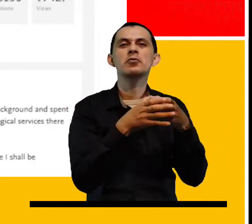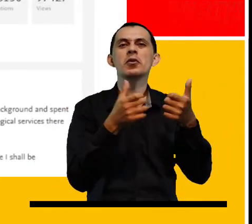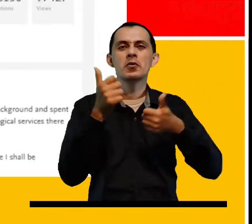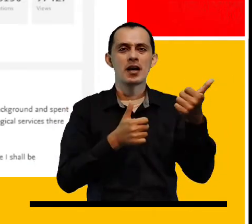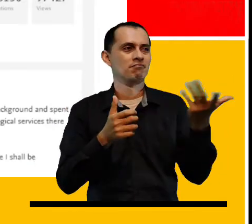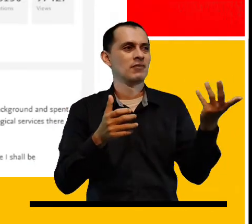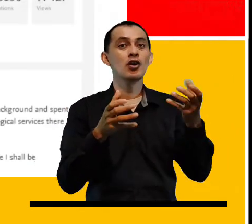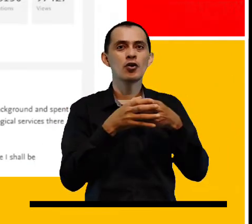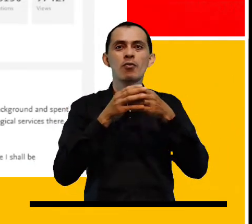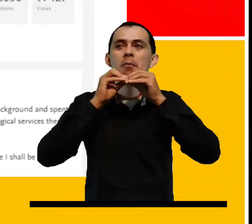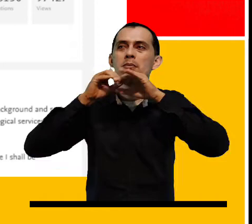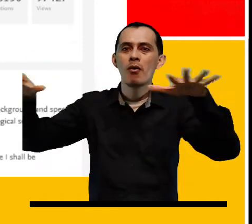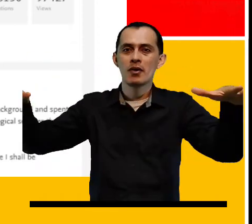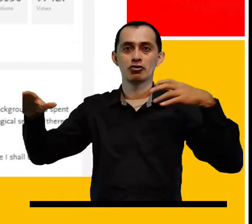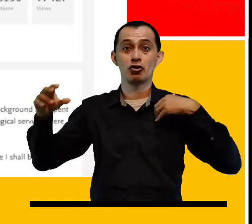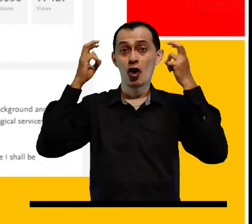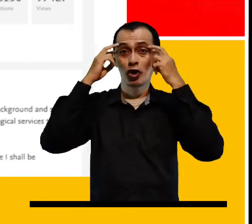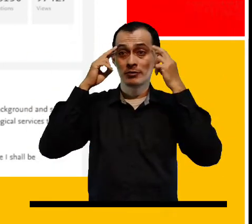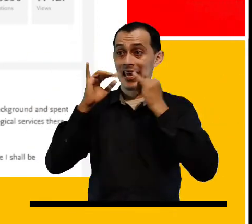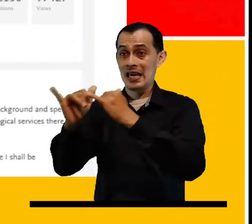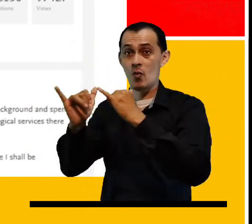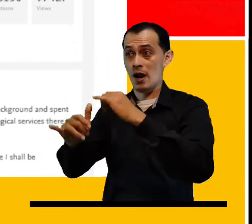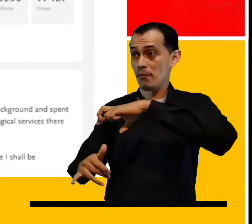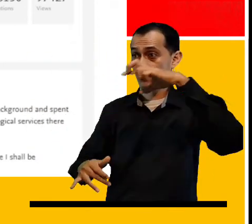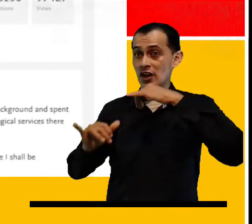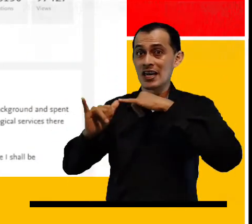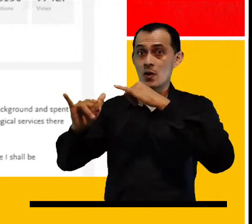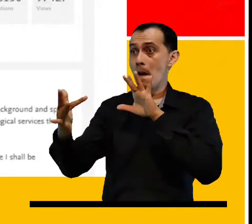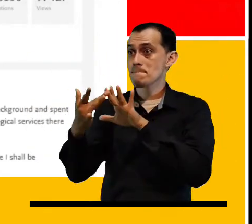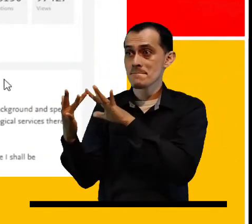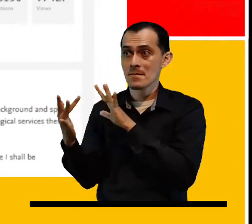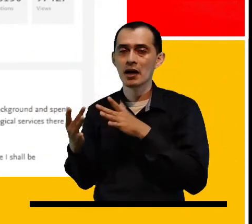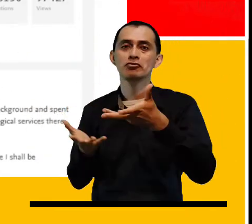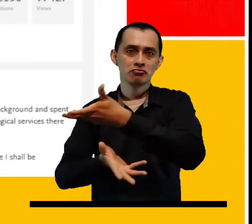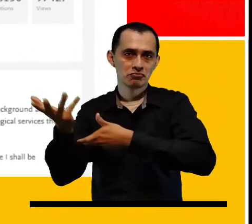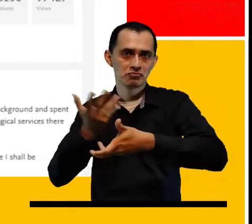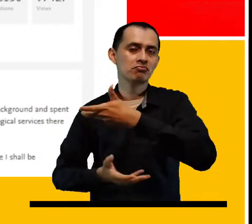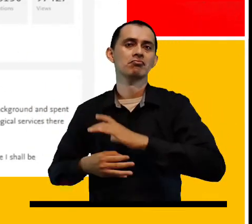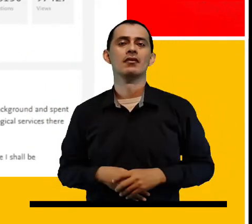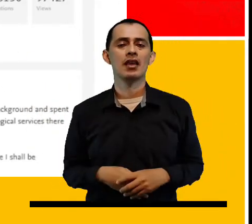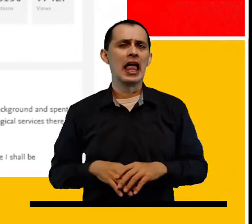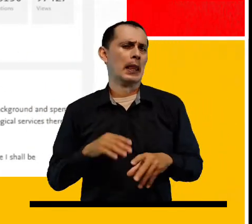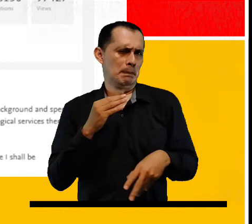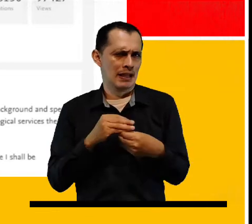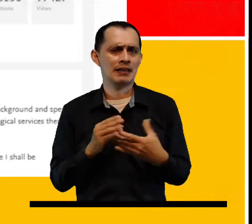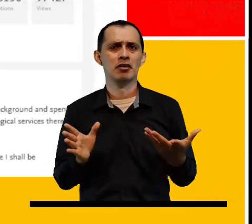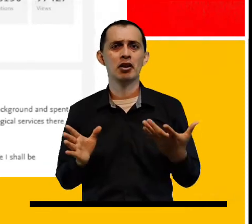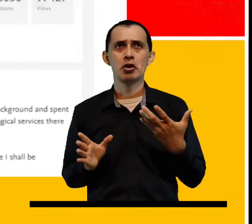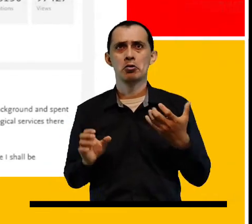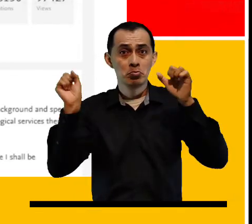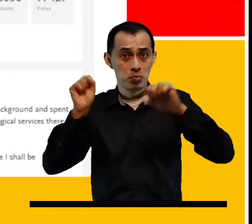acceder a otros tipos de referencias; podrán tener una interfaz de estadísticas donde podrán